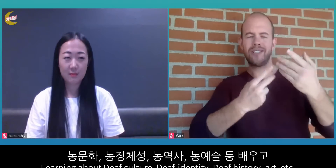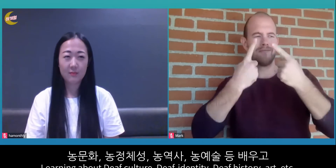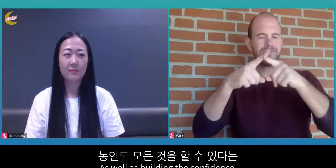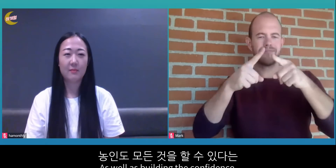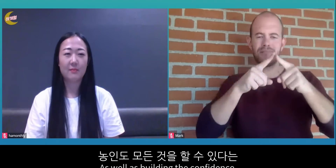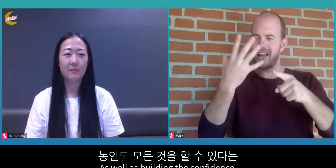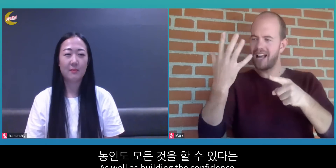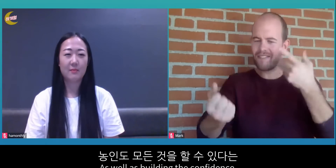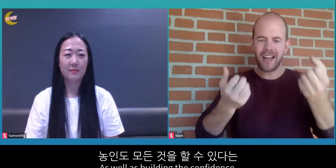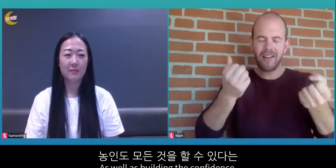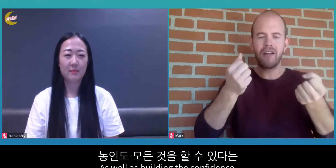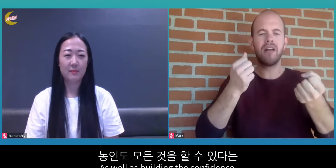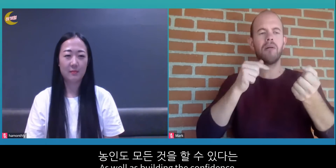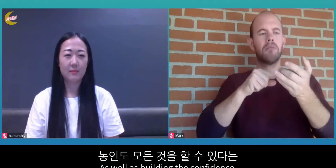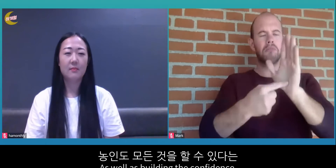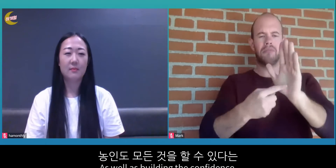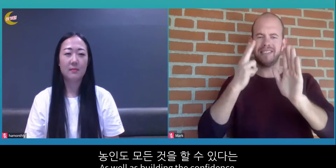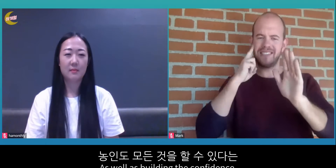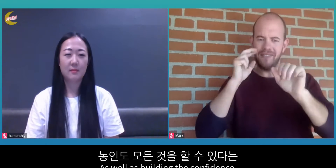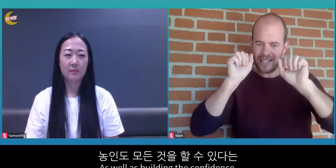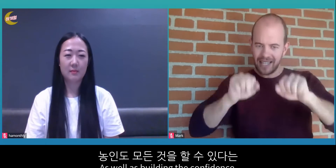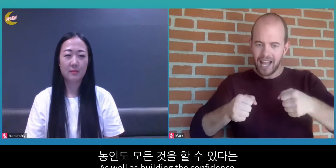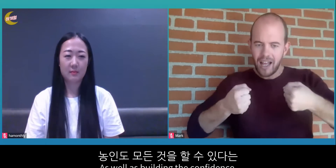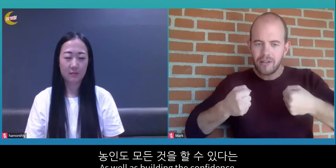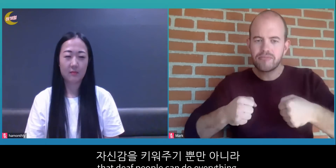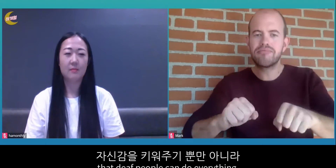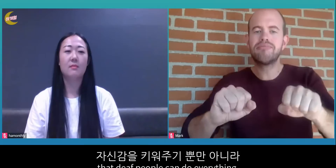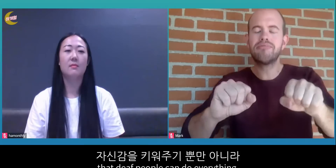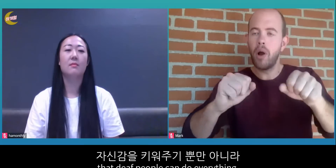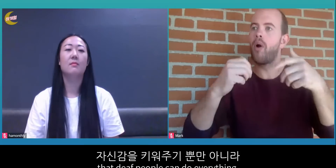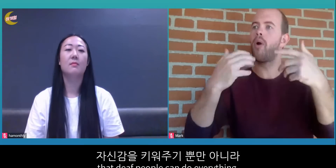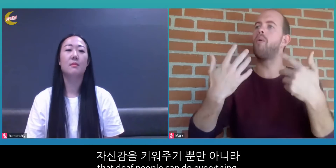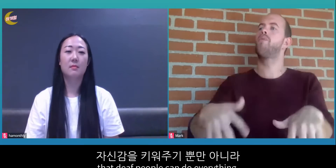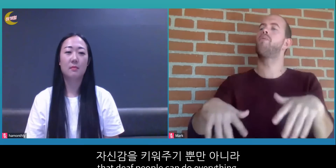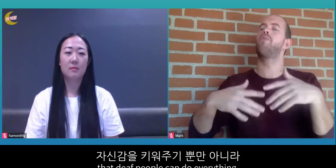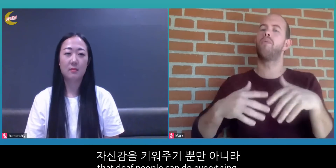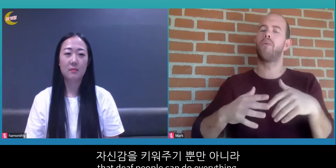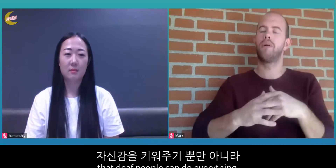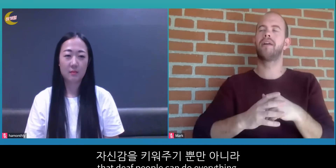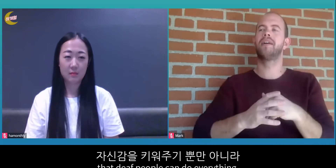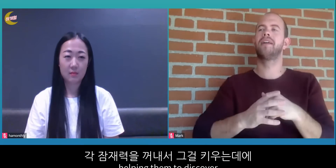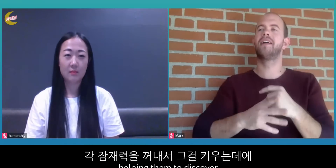がすべてを行うことができるという自信を築き、